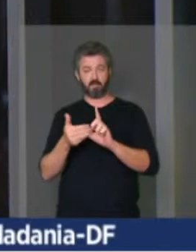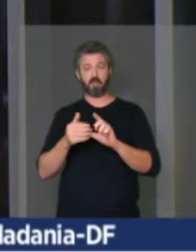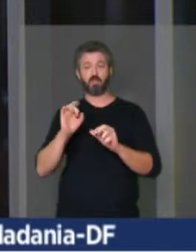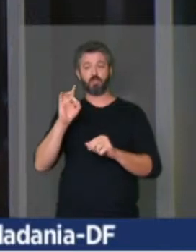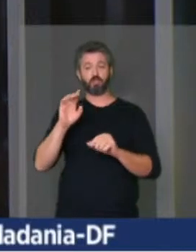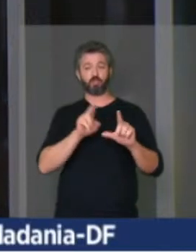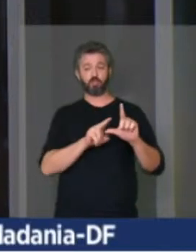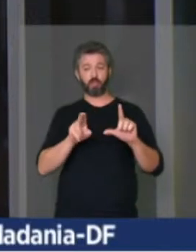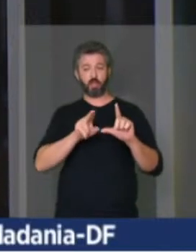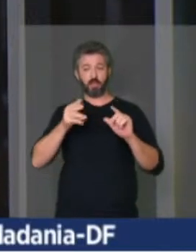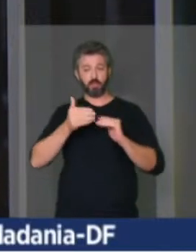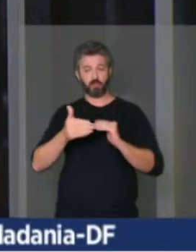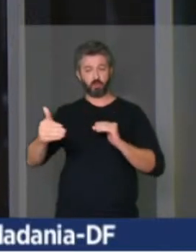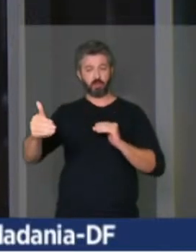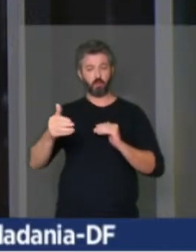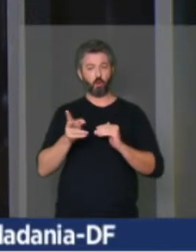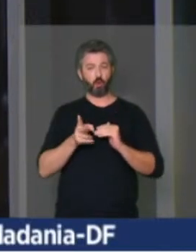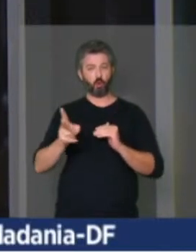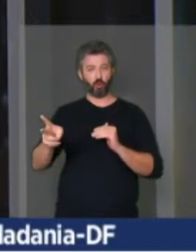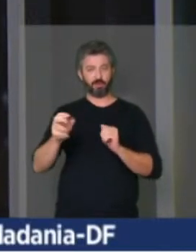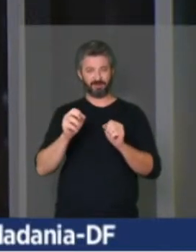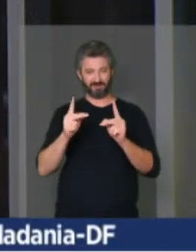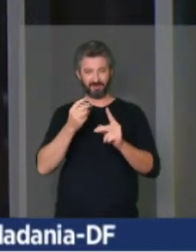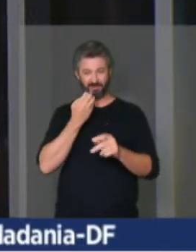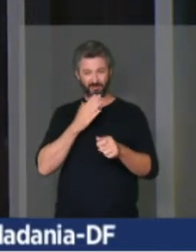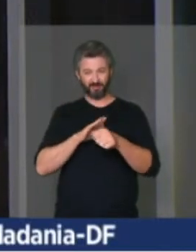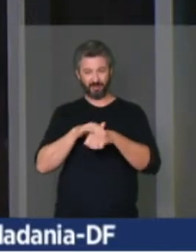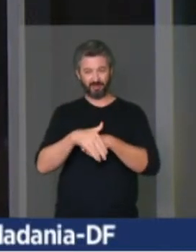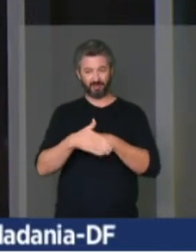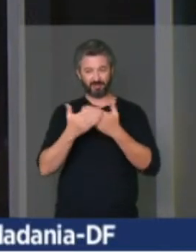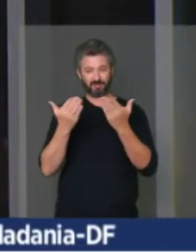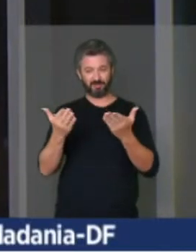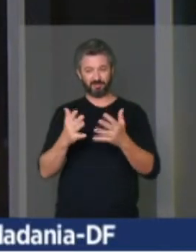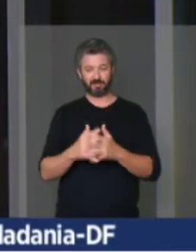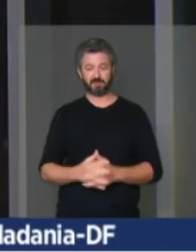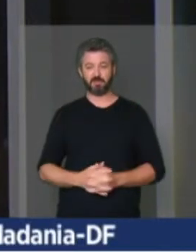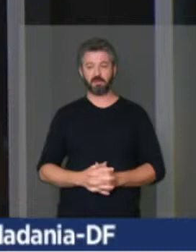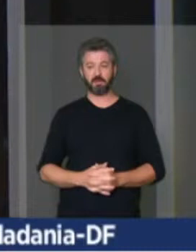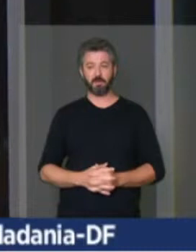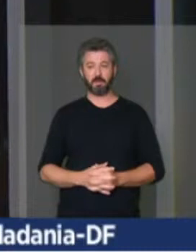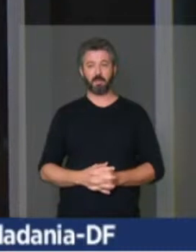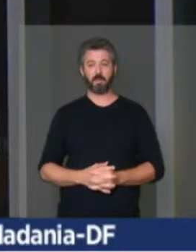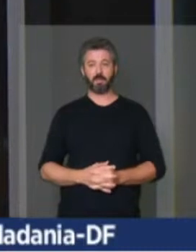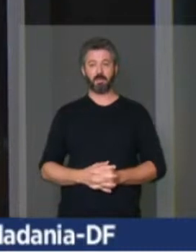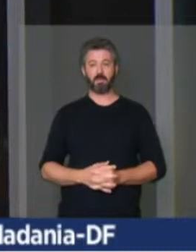PARÁGRAFO 3° DO ART. 394 DA CLT QUE EQUIPARA A GRAVIDEZ A RISCO, A SITUAÇÕES EM QUE NÃO É POSSÍVEL A GESTANTE